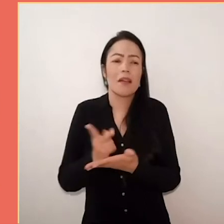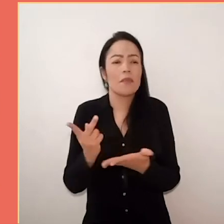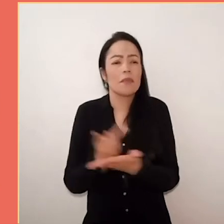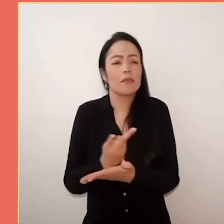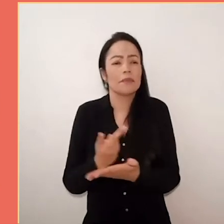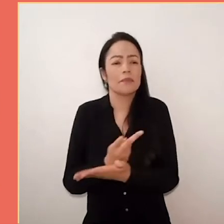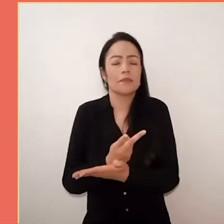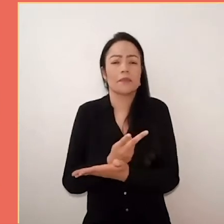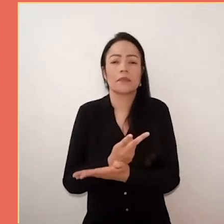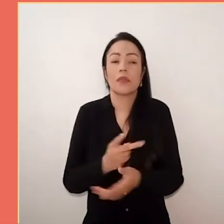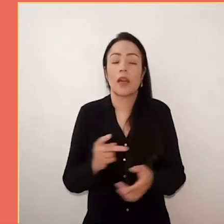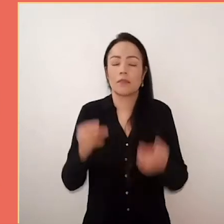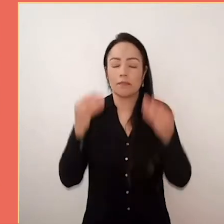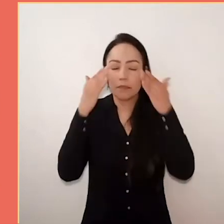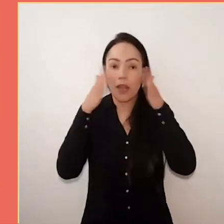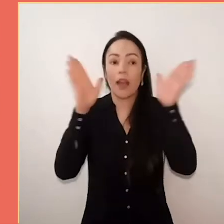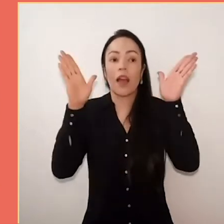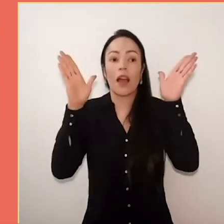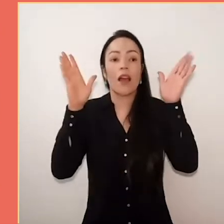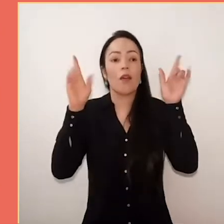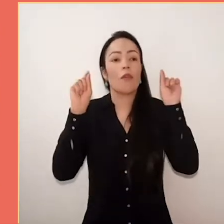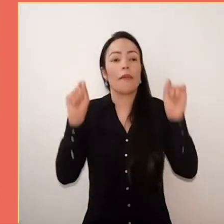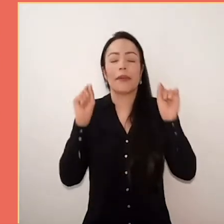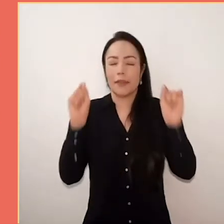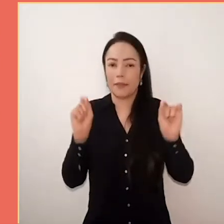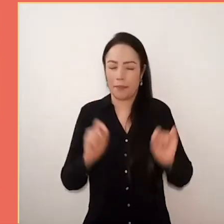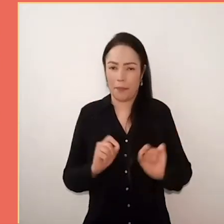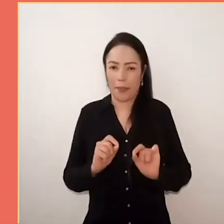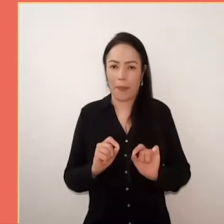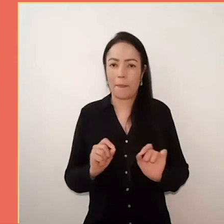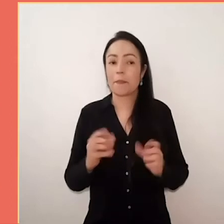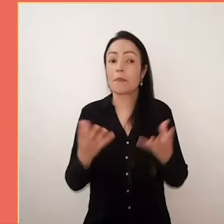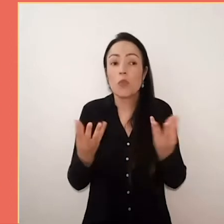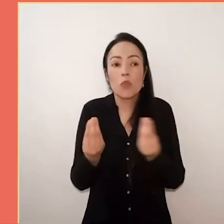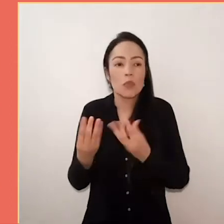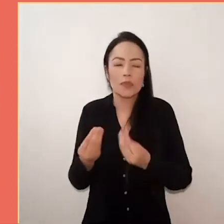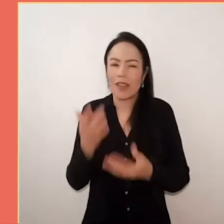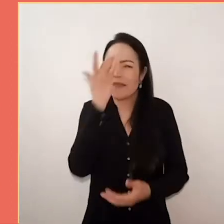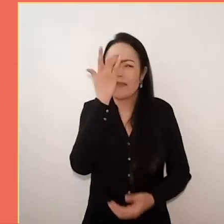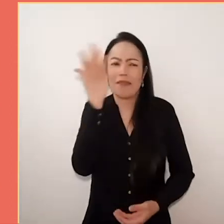O que me abriu os olhos para o fato de que é muito mais fácil um país